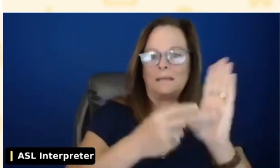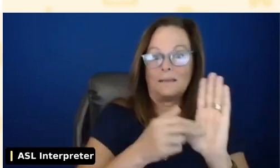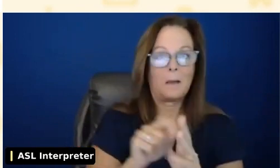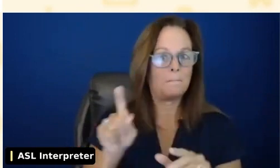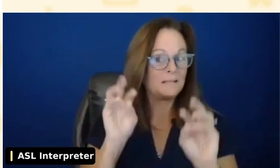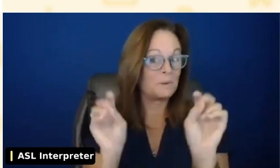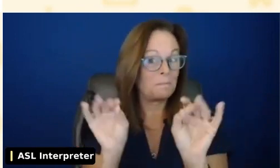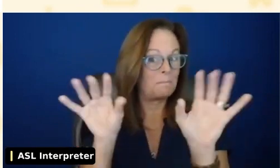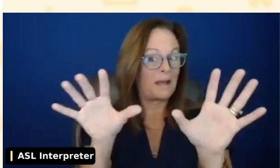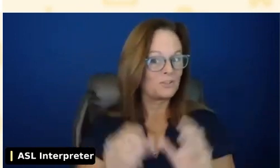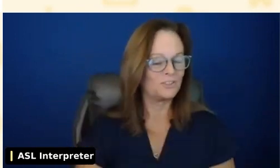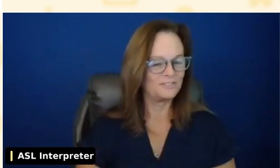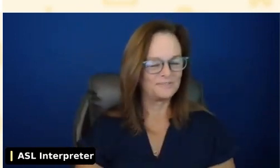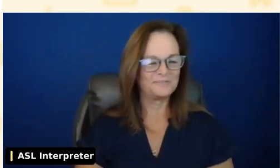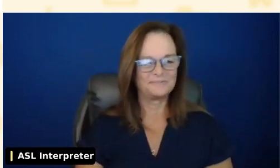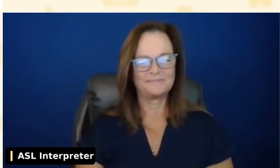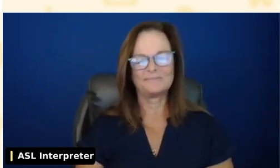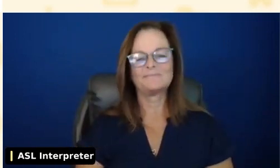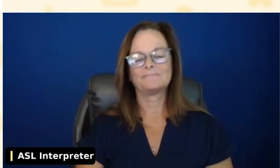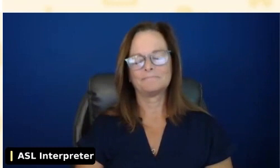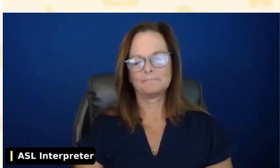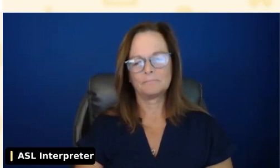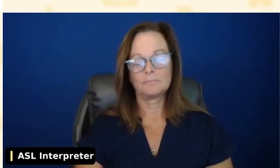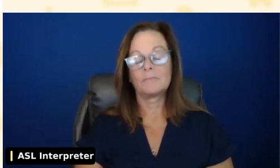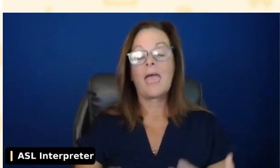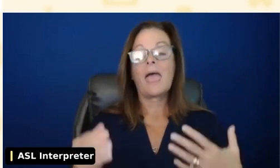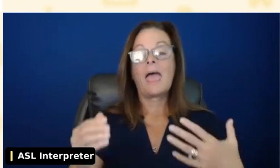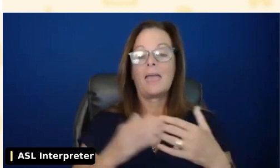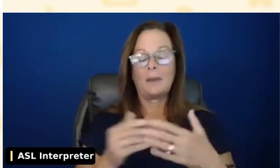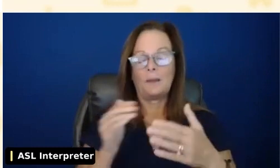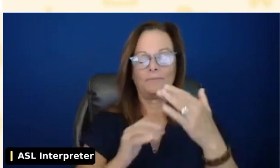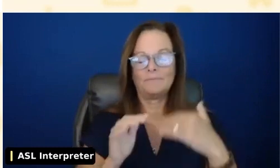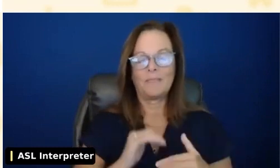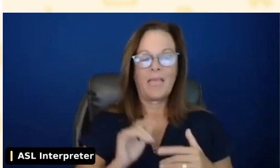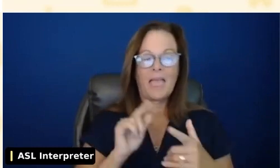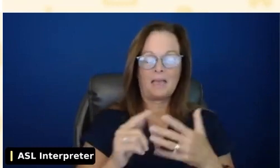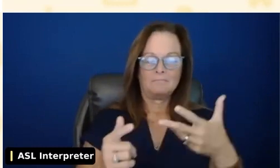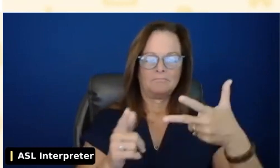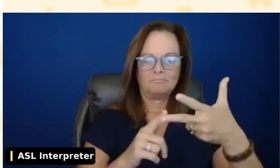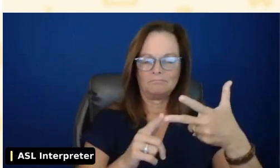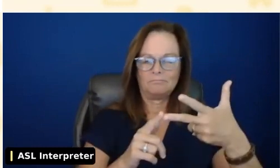Entonces, ¿ayudan a los autores a comprobar si hay problemas de accesibilidad? Nuevamente, una verificación de accesibilidad.